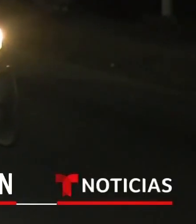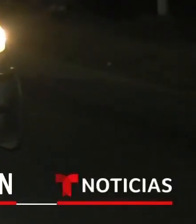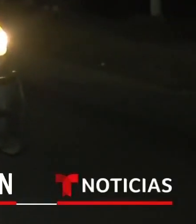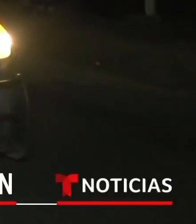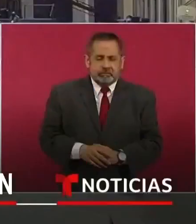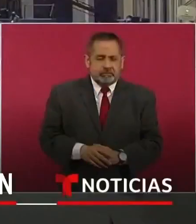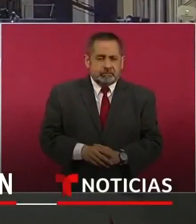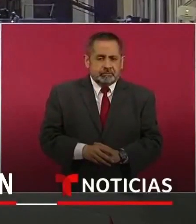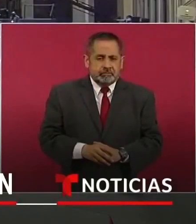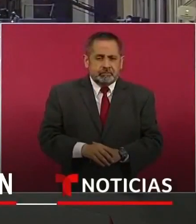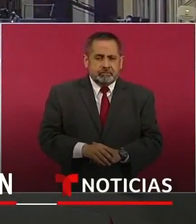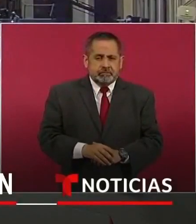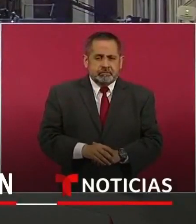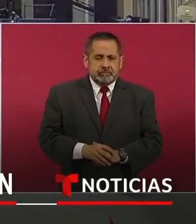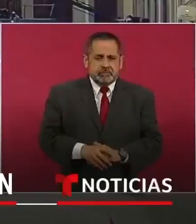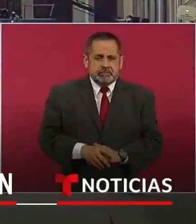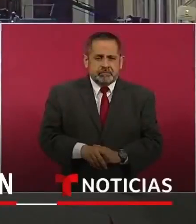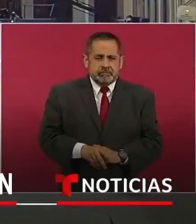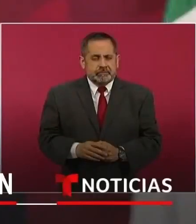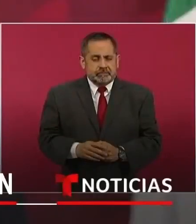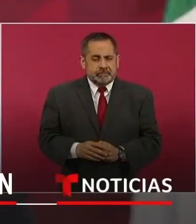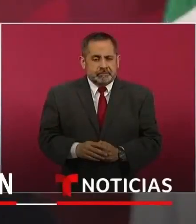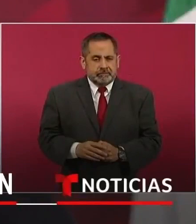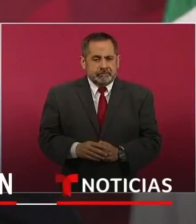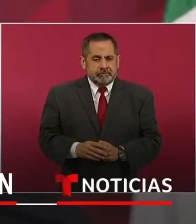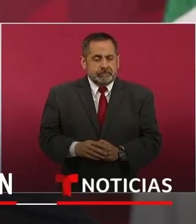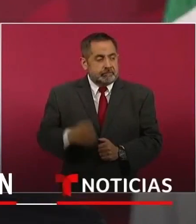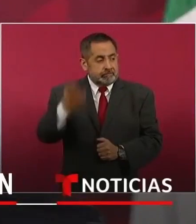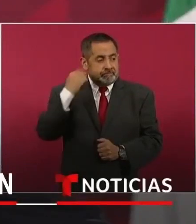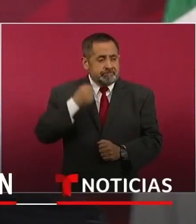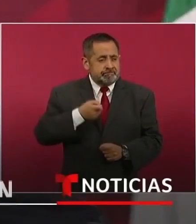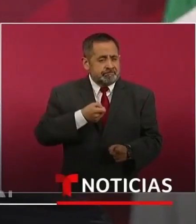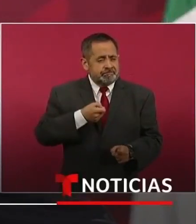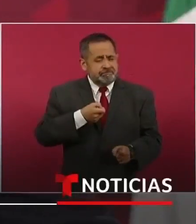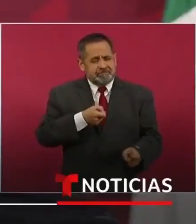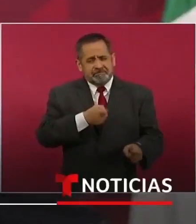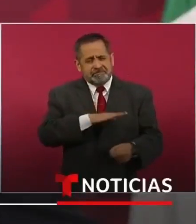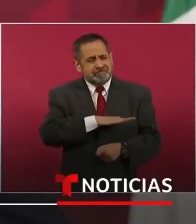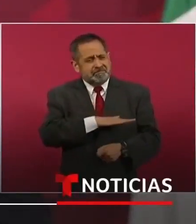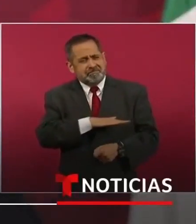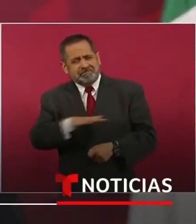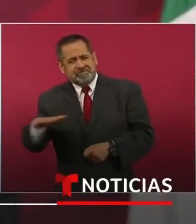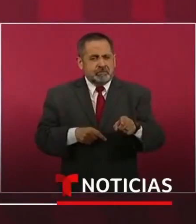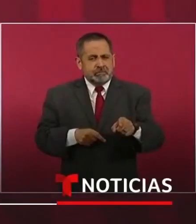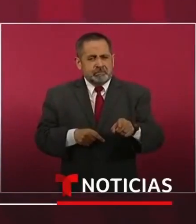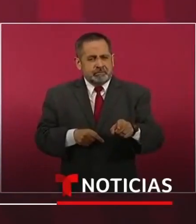EN MICHOACáN HAY PELEAS POR EL TERRITORIO ENTRE LOS CáRTELES EL PRESIDENTE DE MéXICO, ANDRéS MANUEL LóPEZ